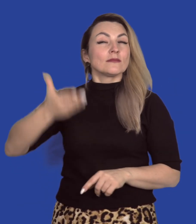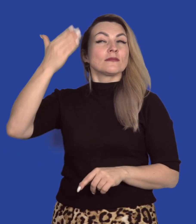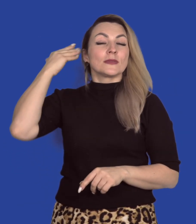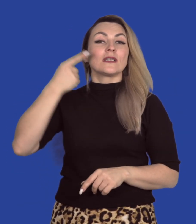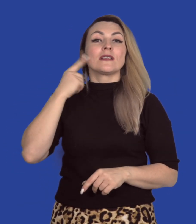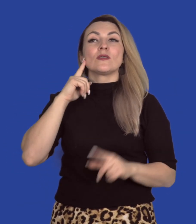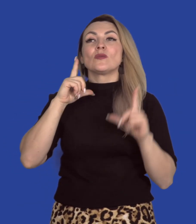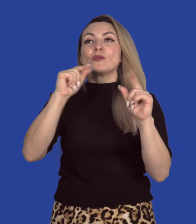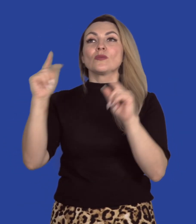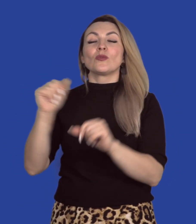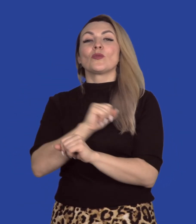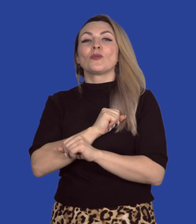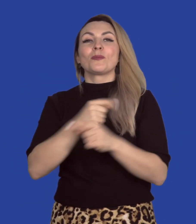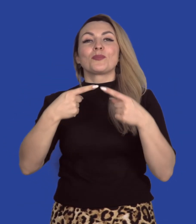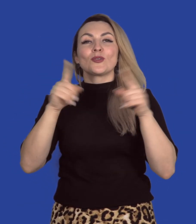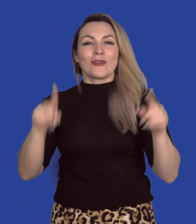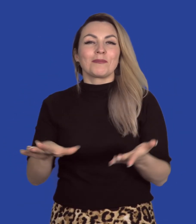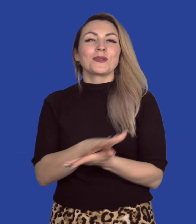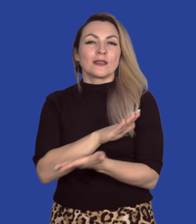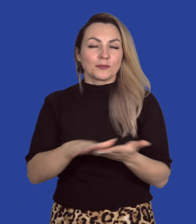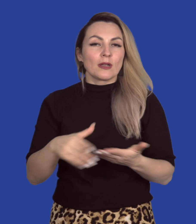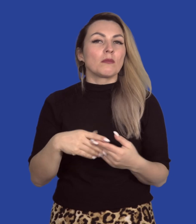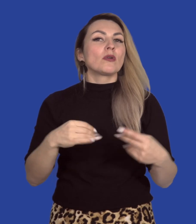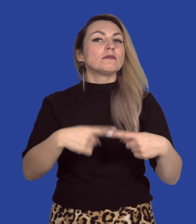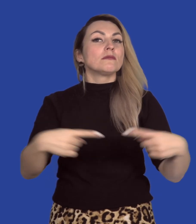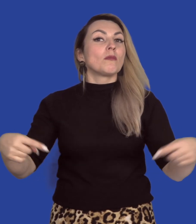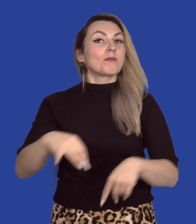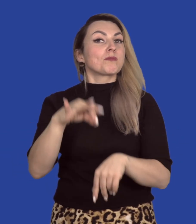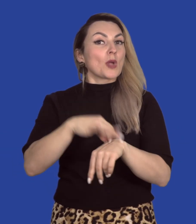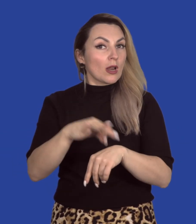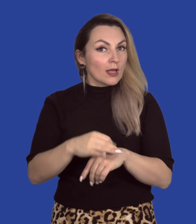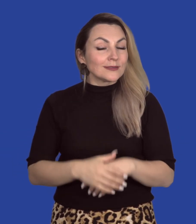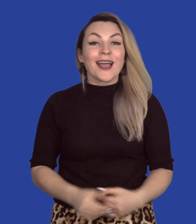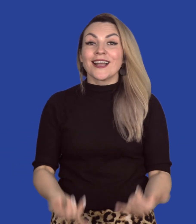Раньше глухие могли получать бесплатные путевки только по общим заболеваниям.